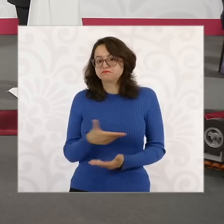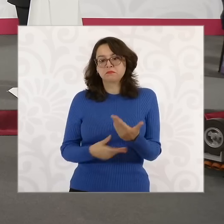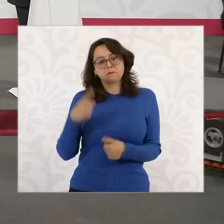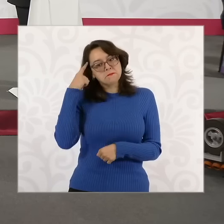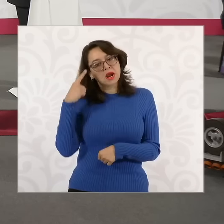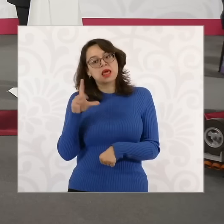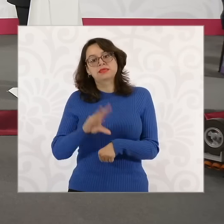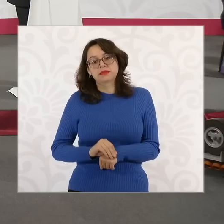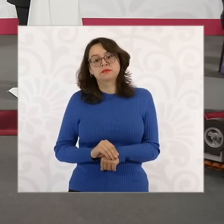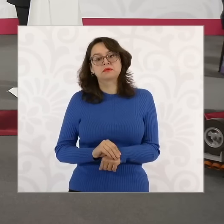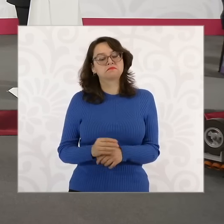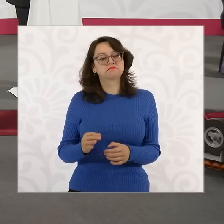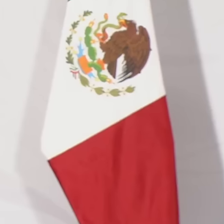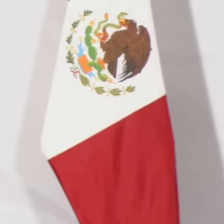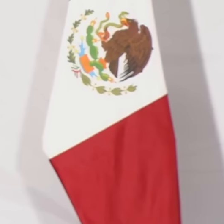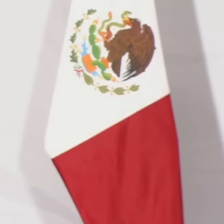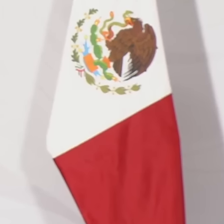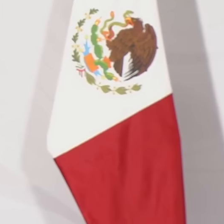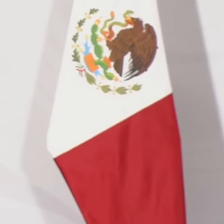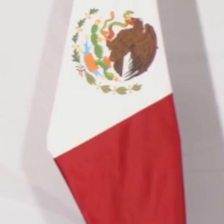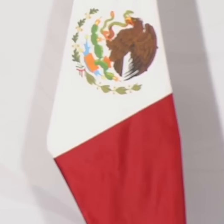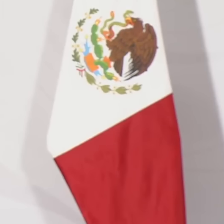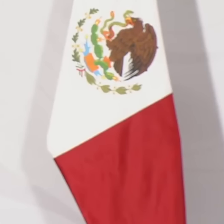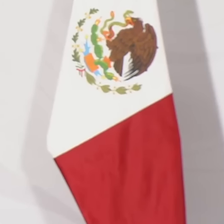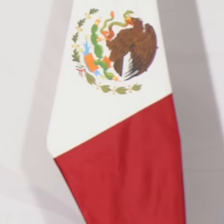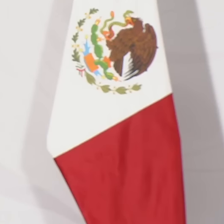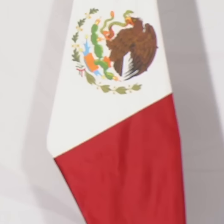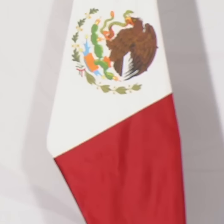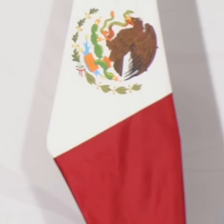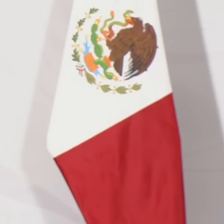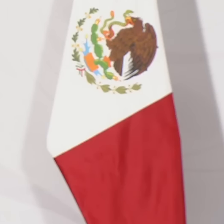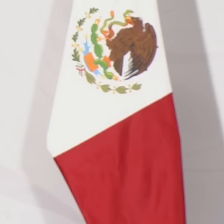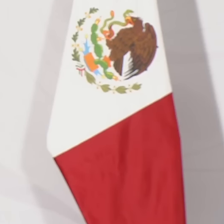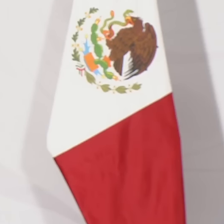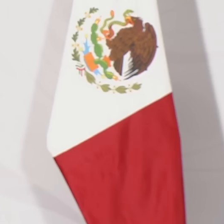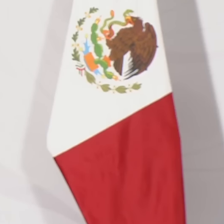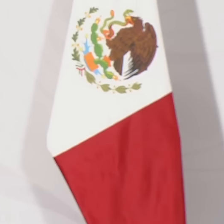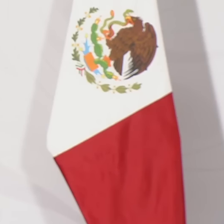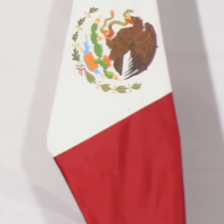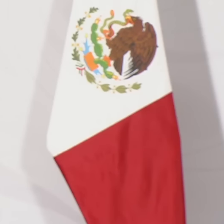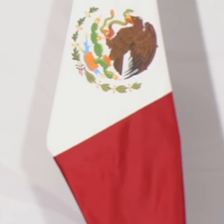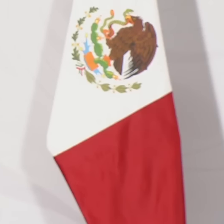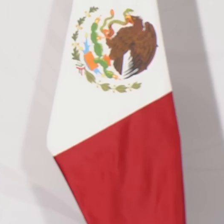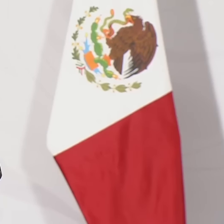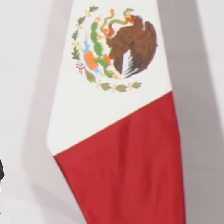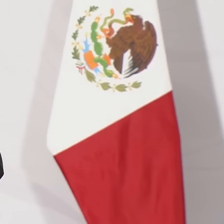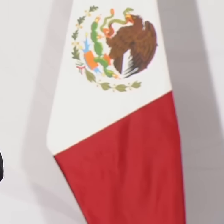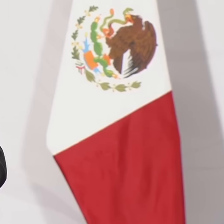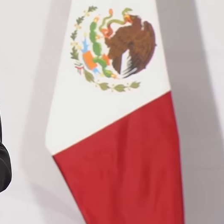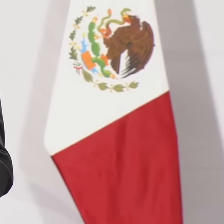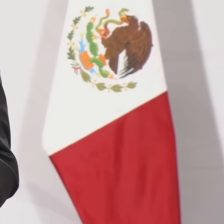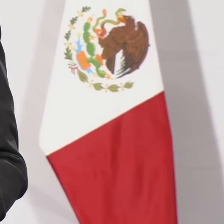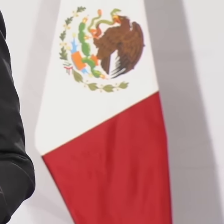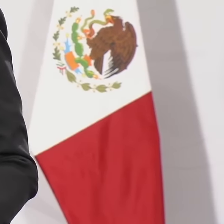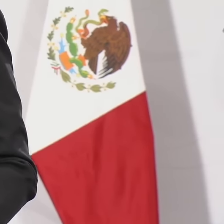directa, sin intermediarios. Pero la orden de la presidenta también nos llevó a que no se atendiera